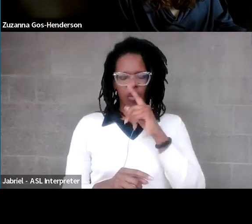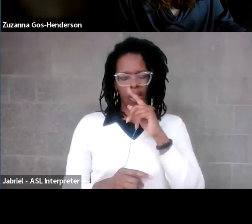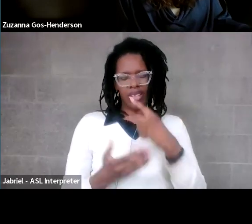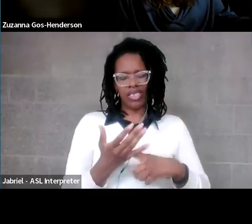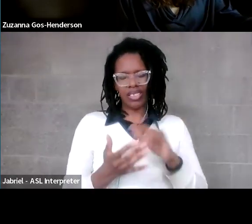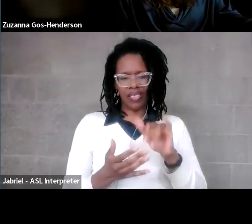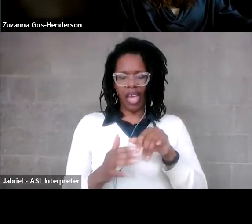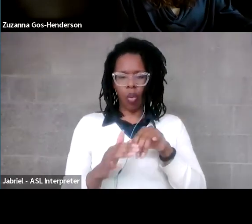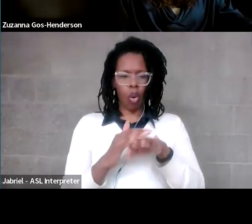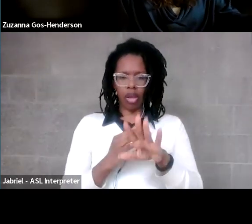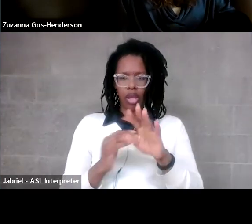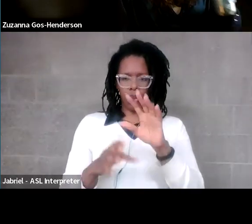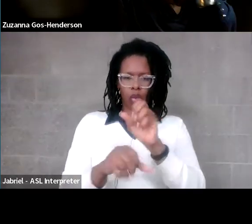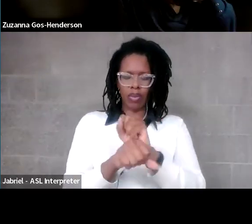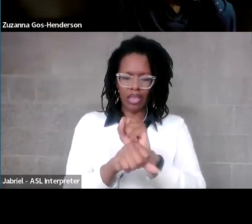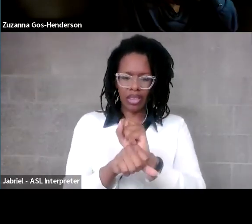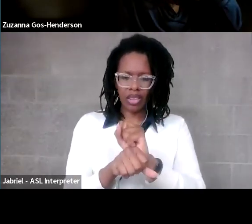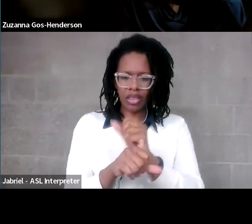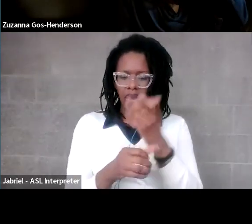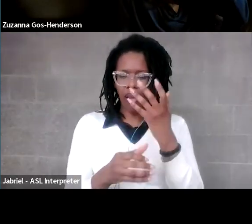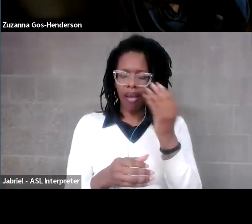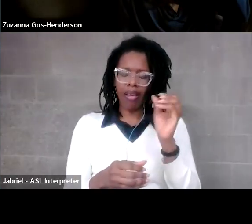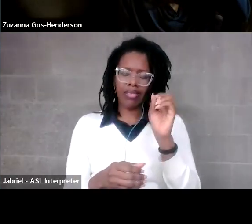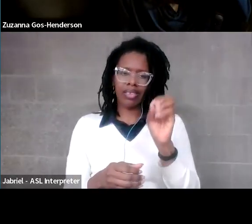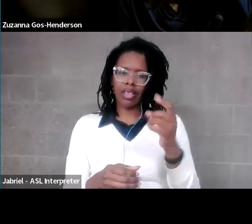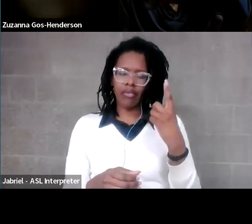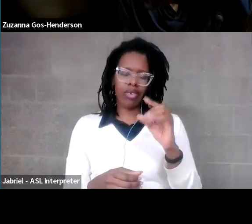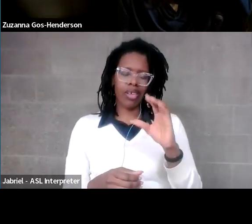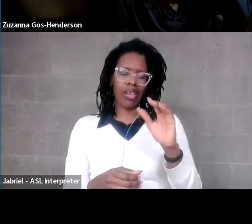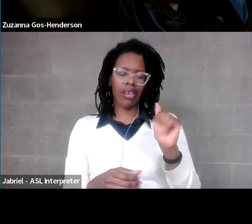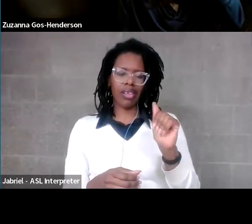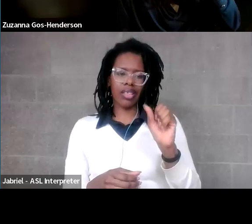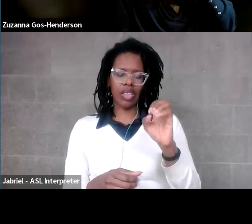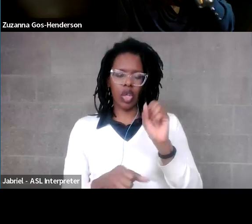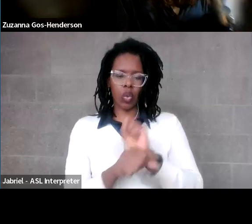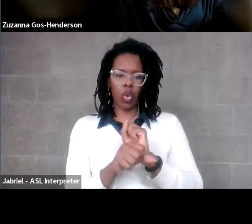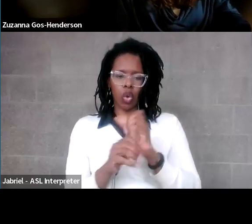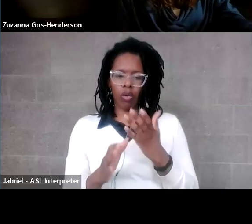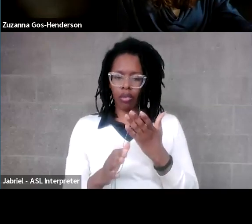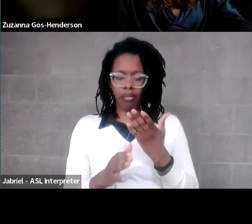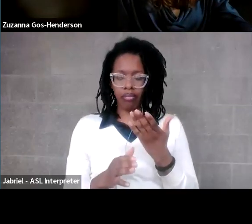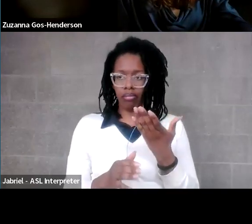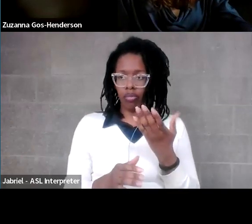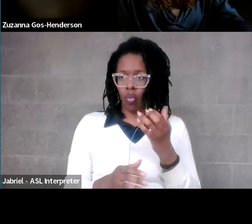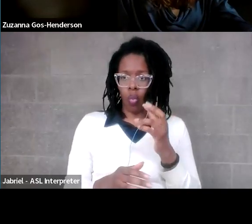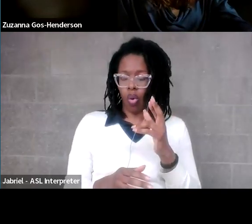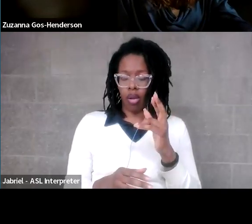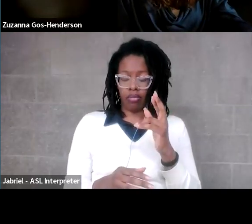y tal vez algunos consejos para que el trabajador de SOAR pueda ir con o sin cita previa.